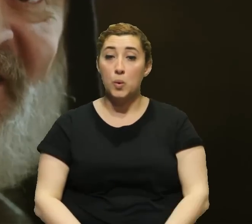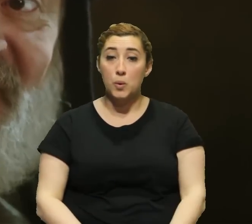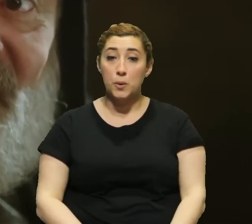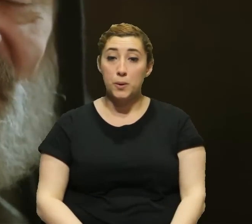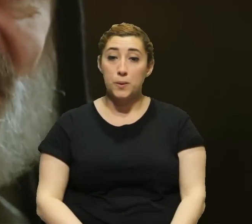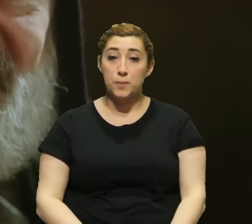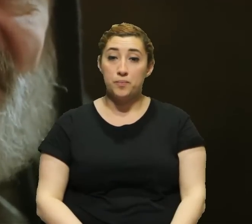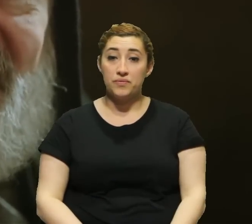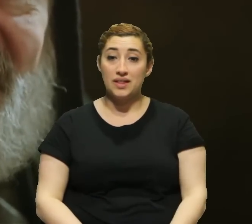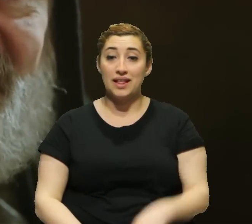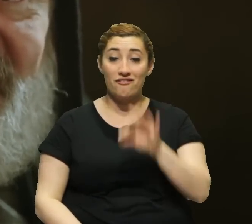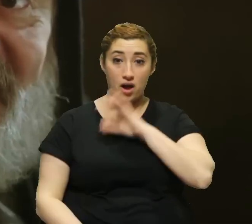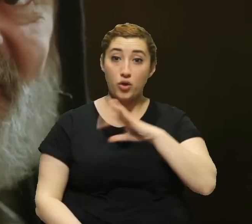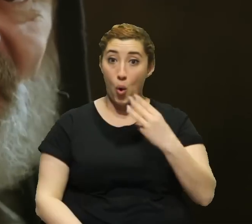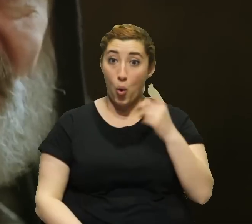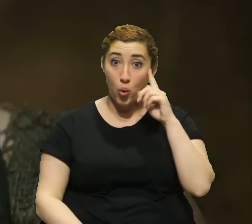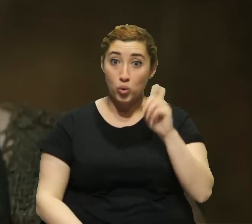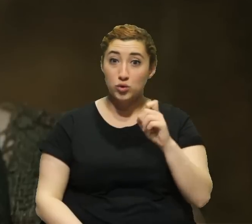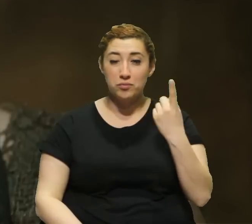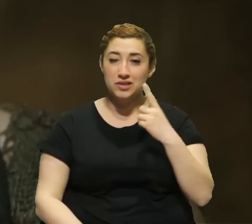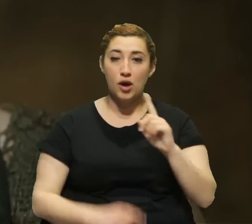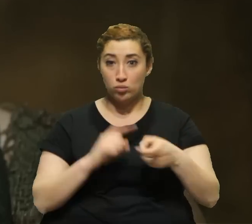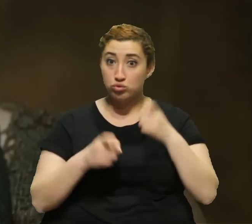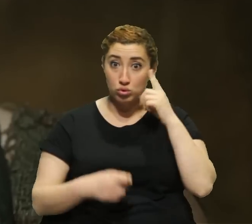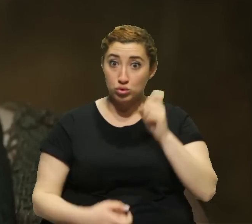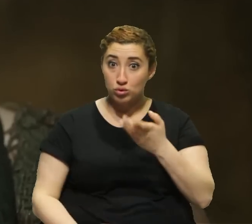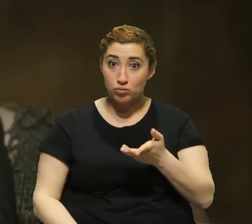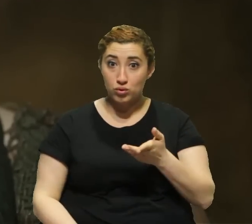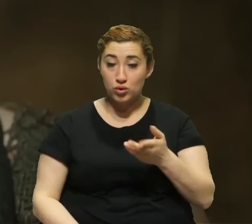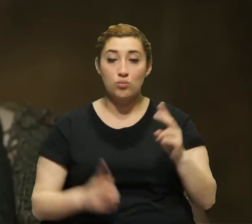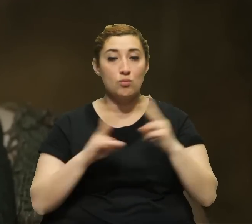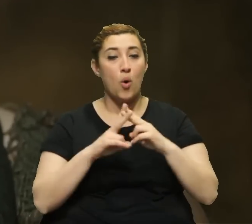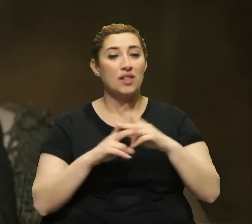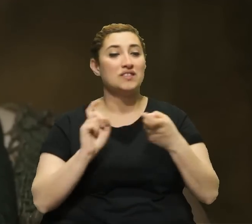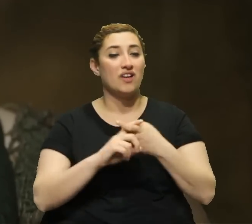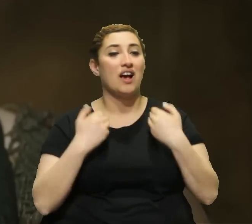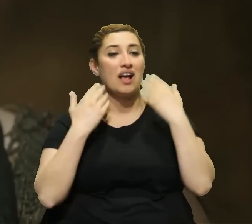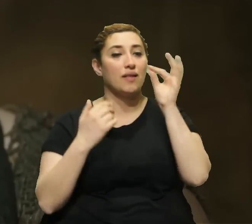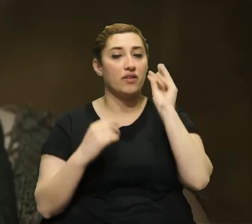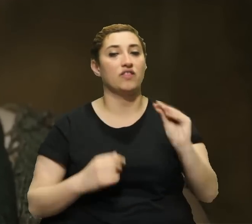Değdi mi bari, çıktı mı bir şeyler? Zabitlerle, Kadı Efendi çıktı.